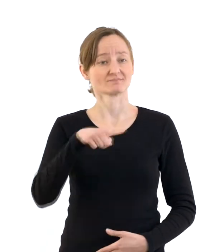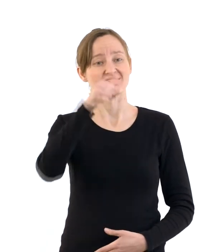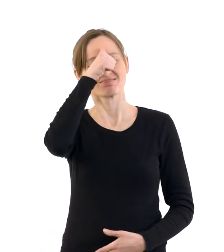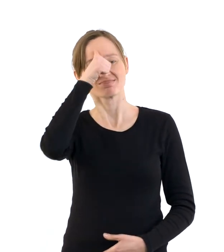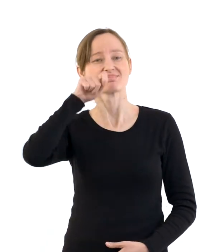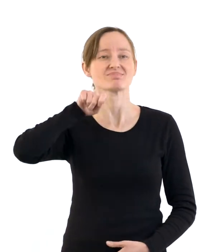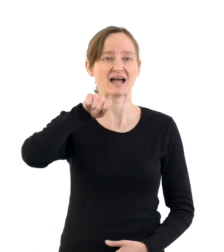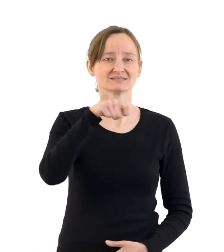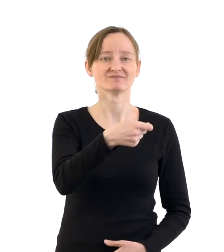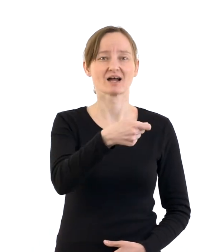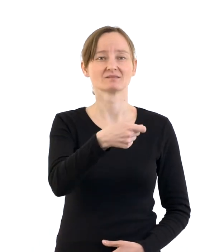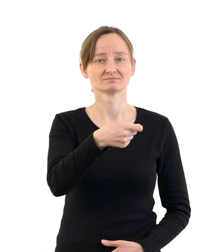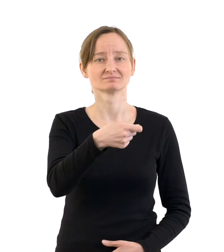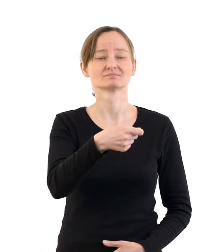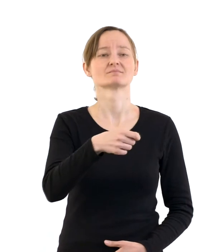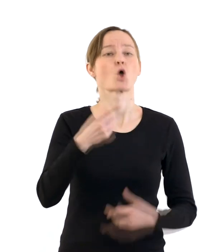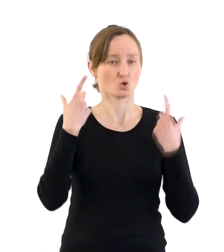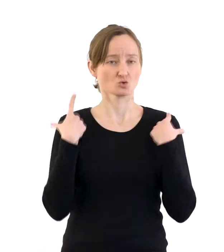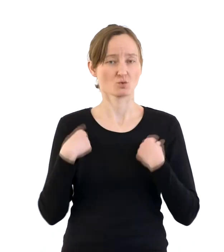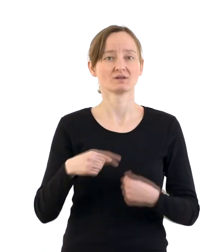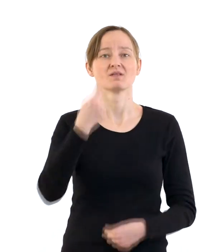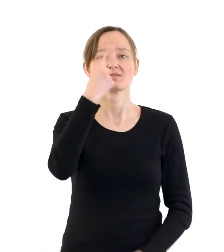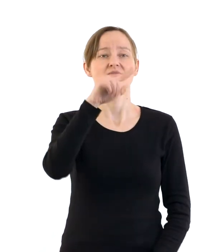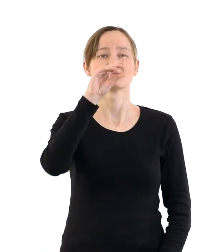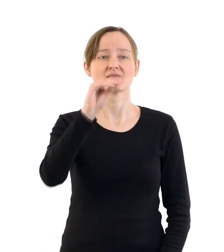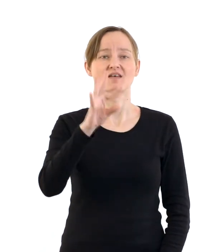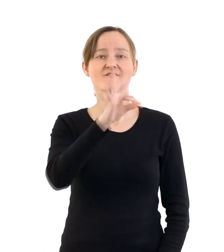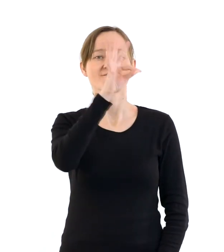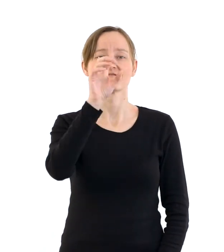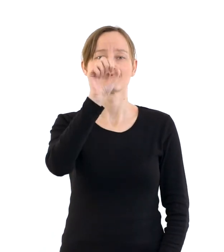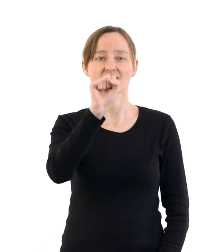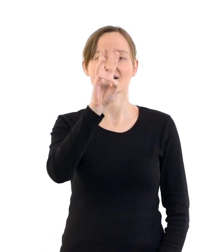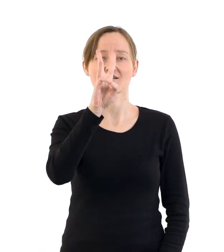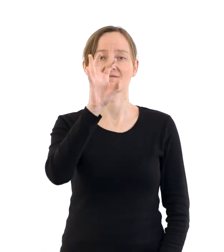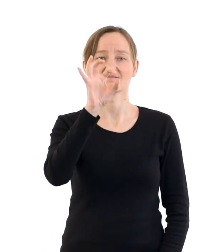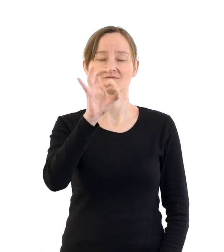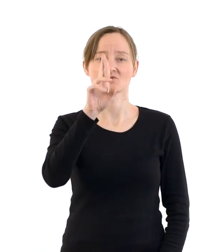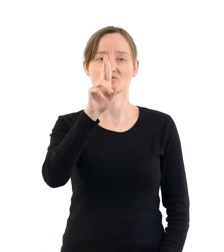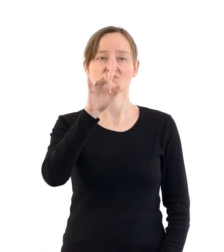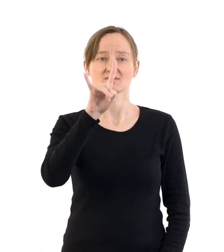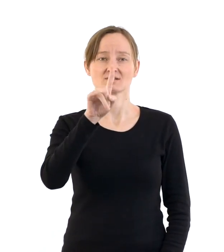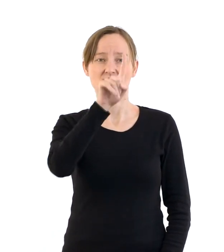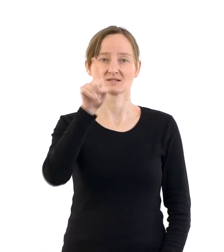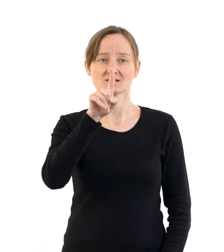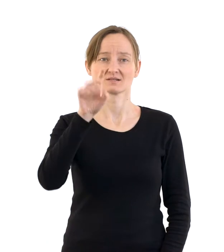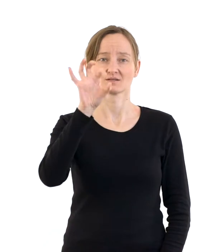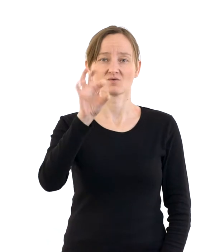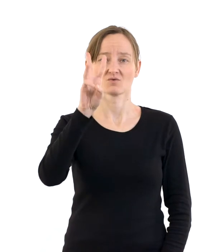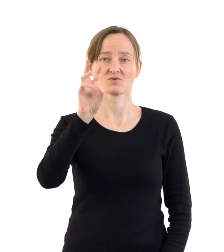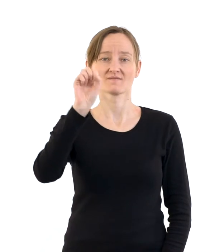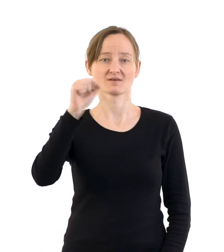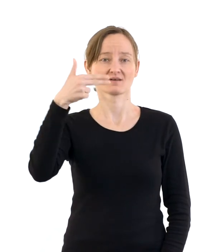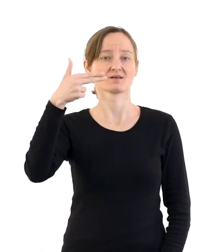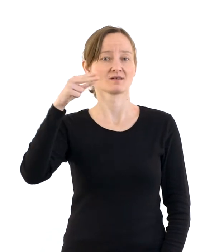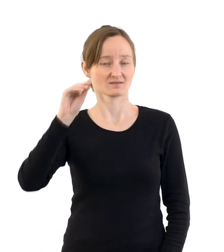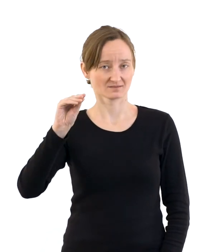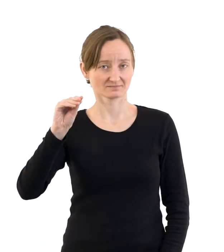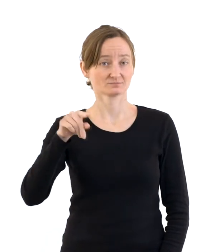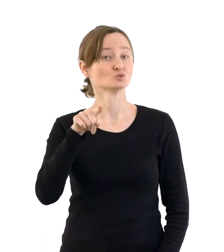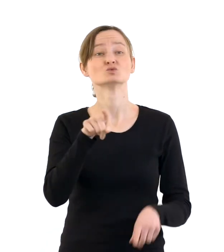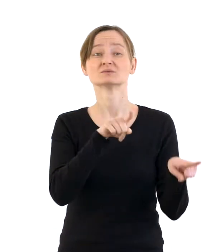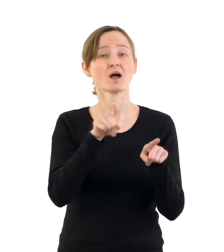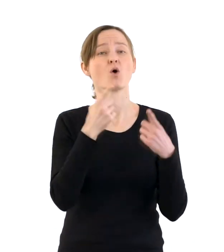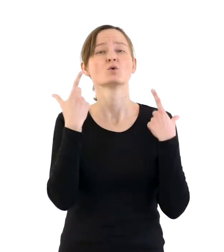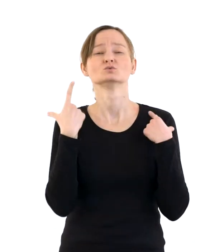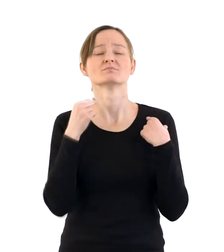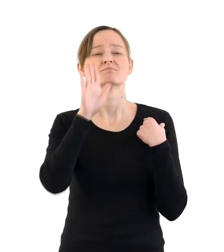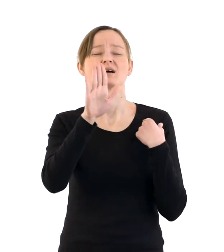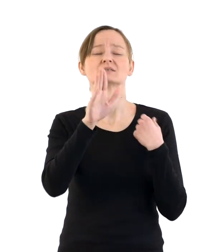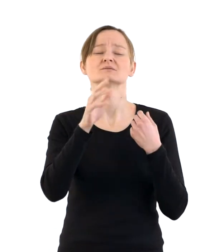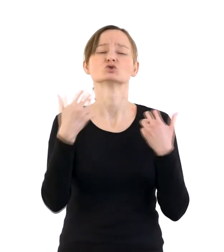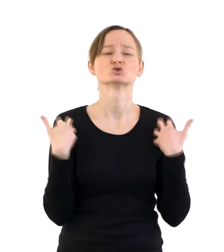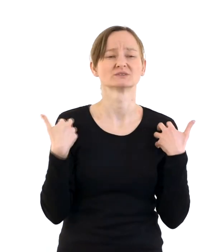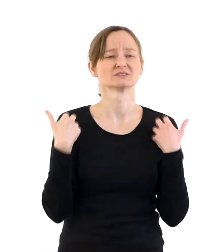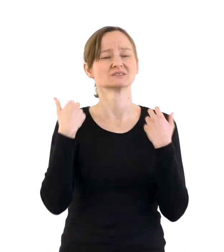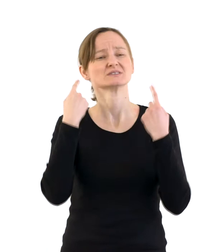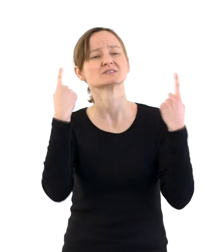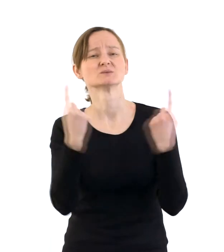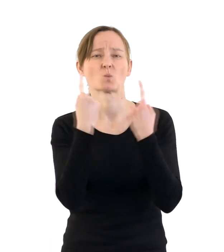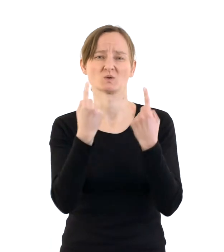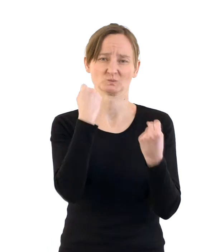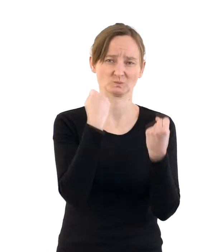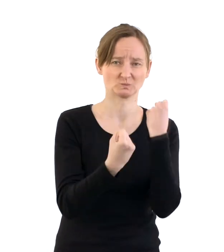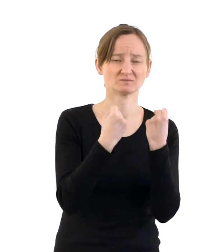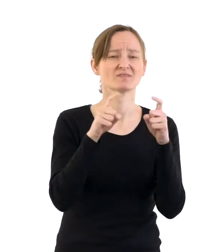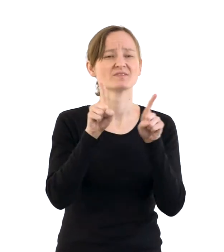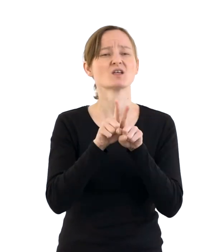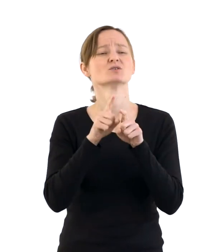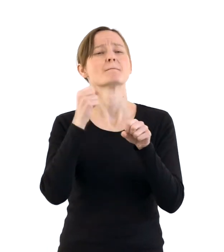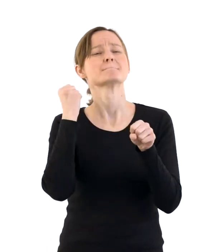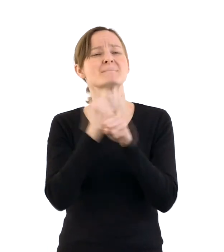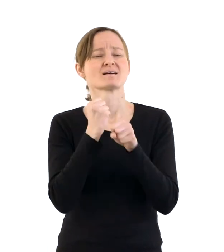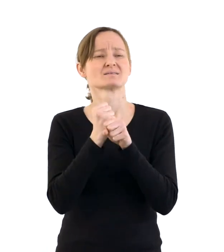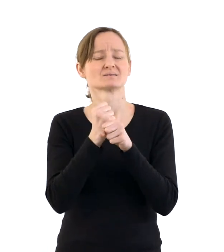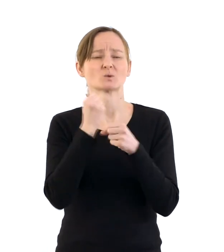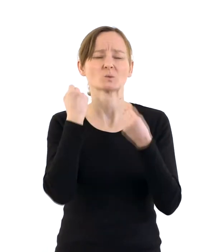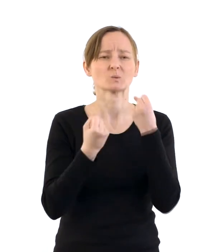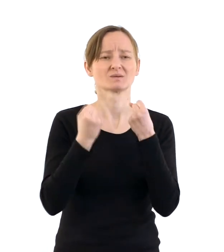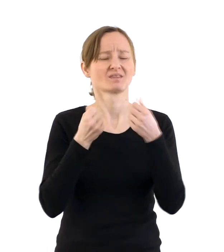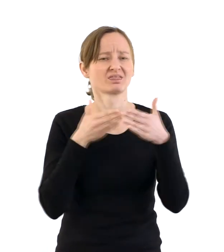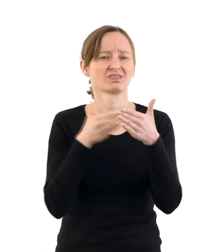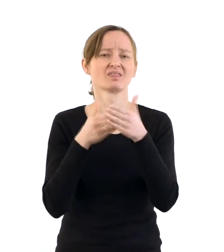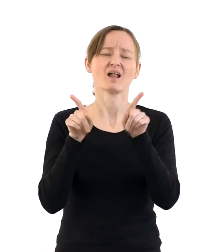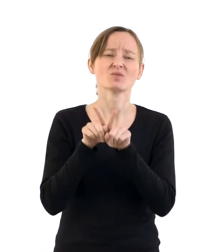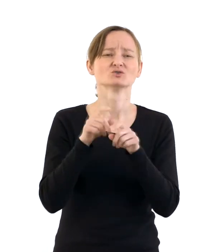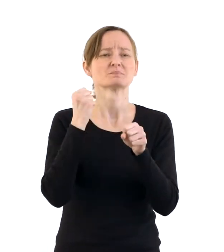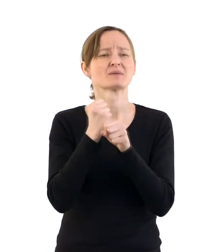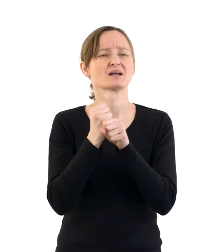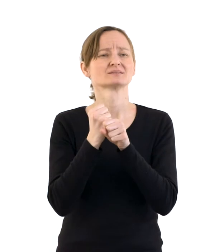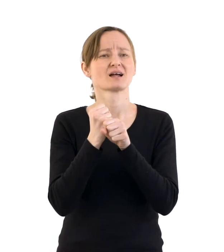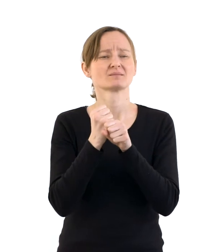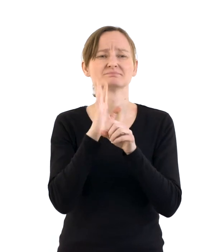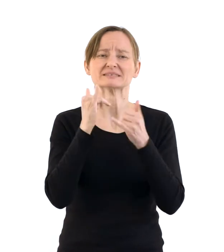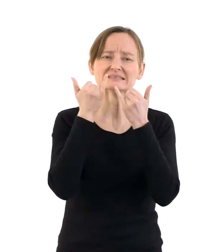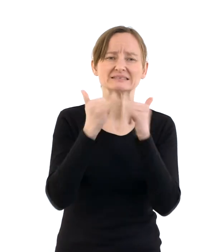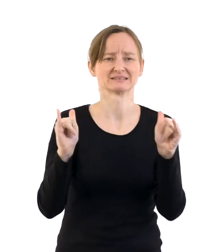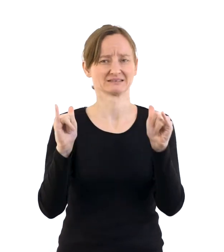Określa się je inaczej jako: „osoby defaworyzowane", czyli osoby w trudnej sytuacji życiowej, z problemem znalezienia pracy.